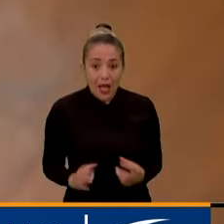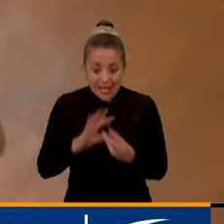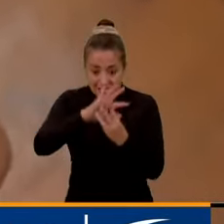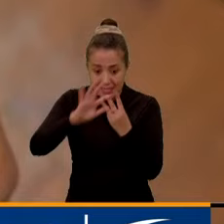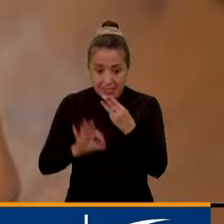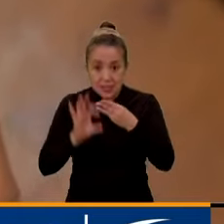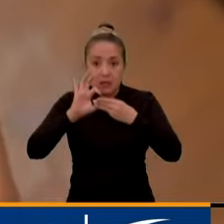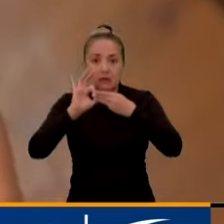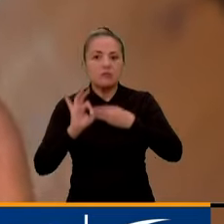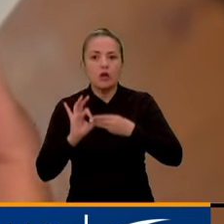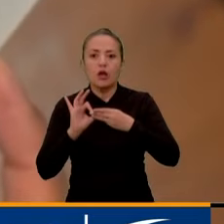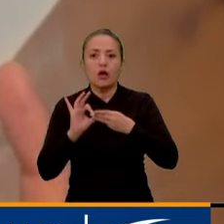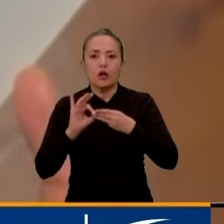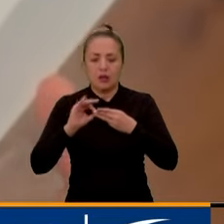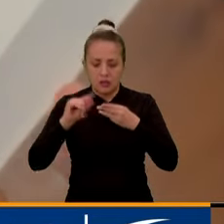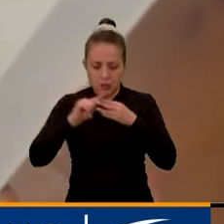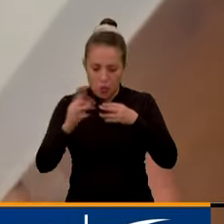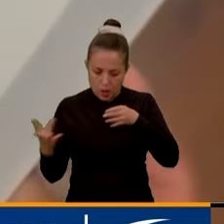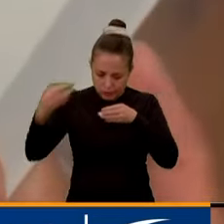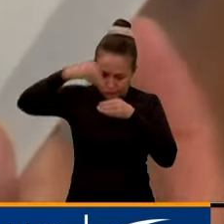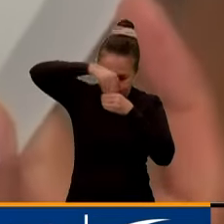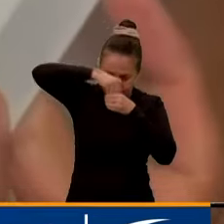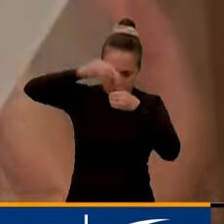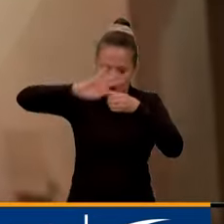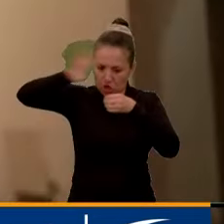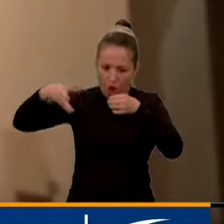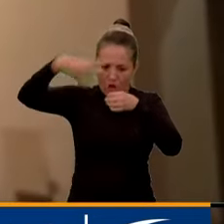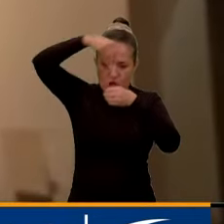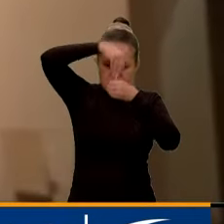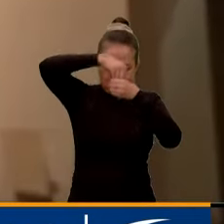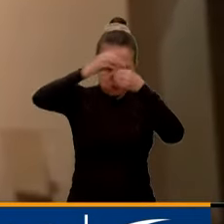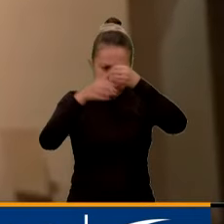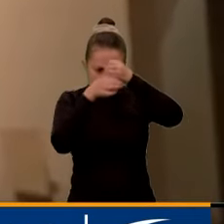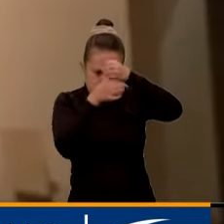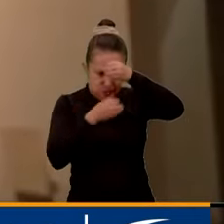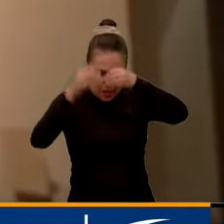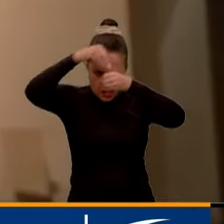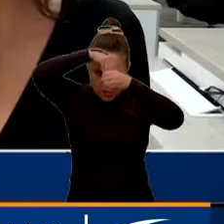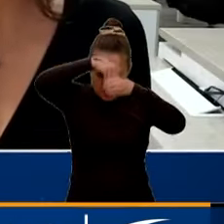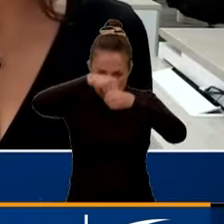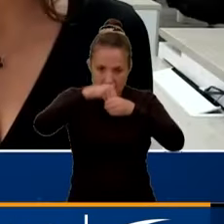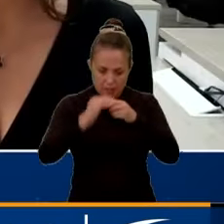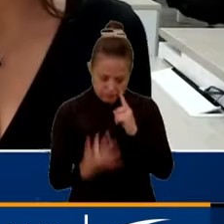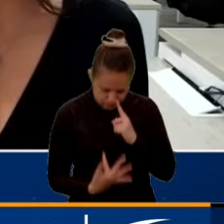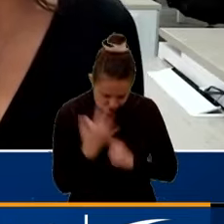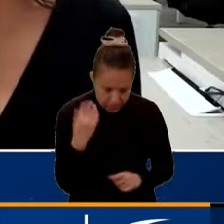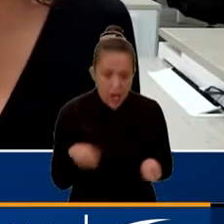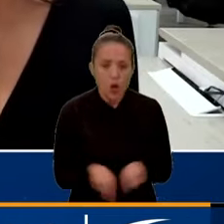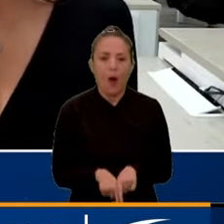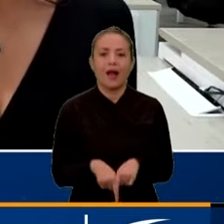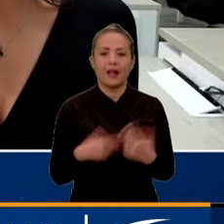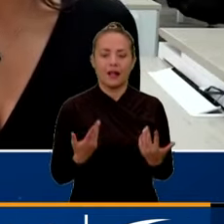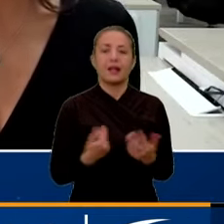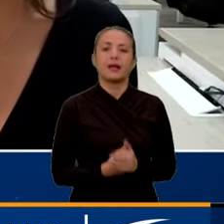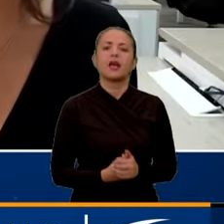químico y físico.